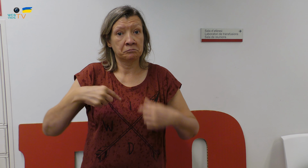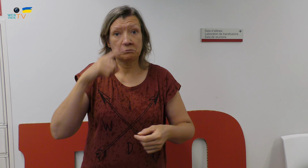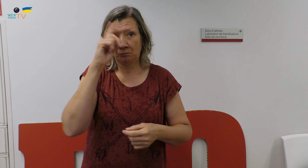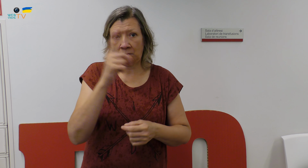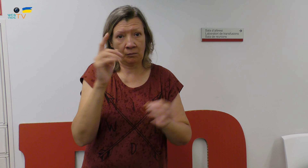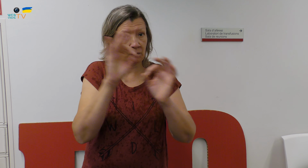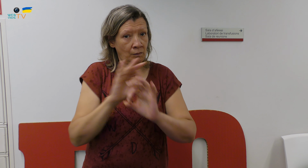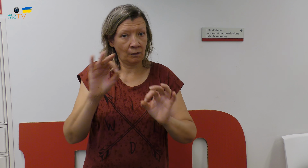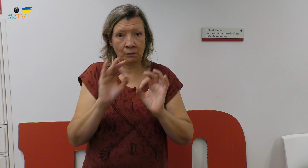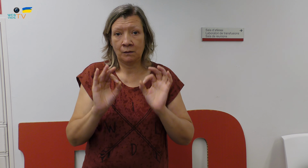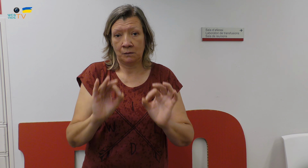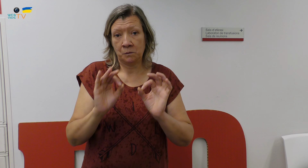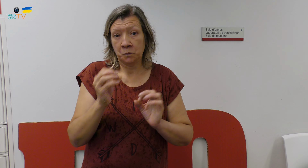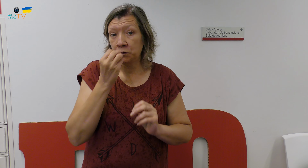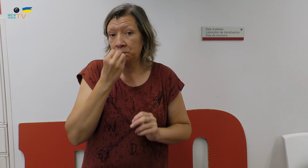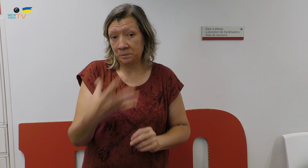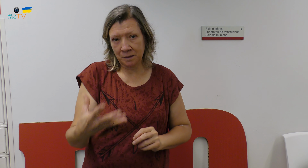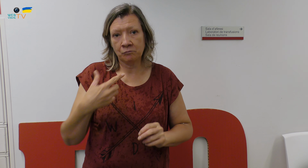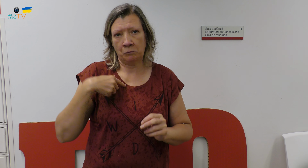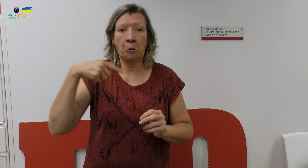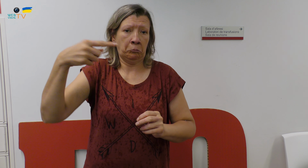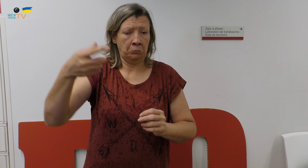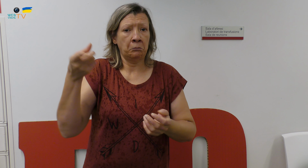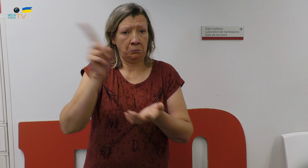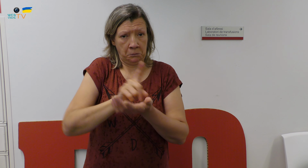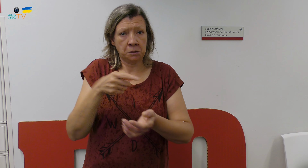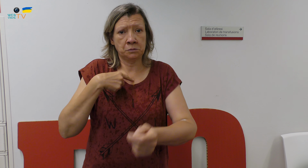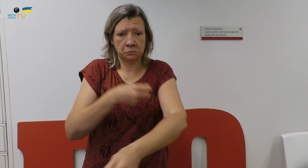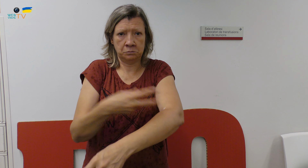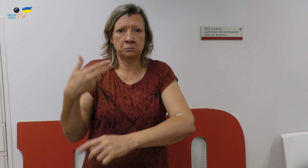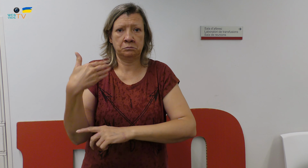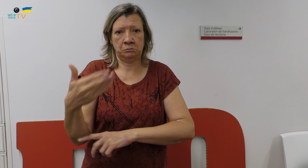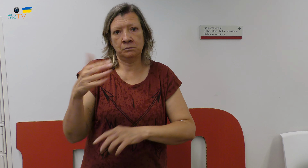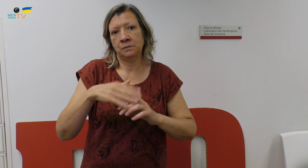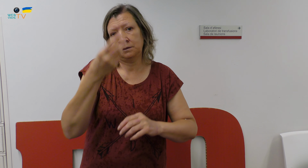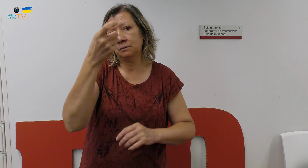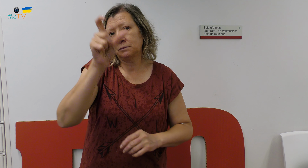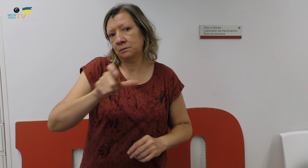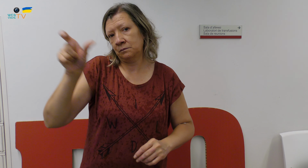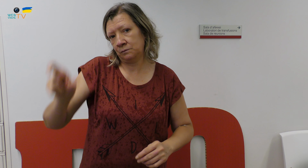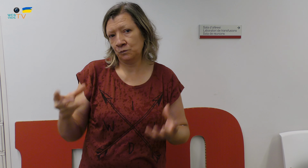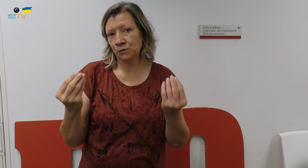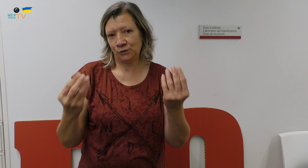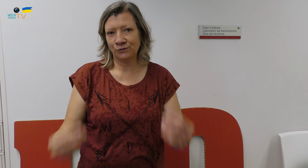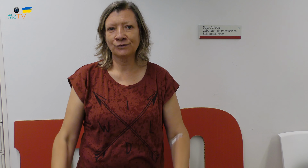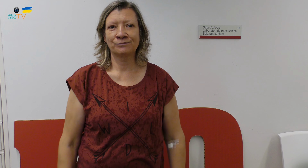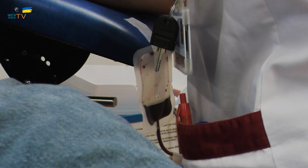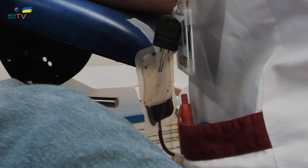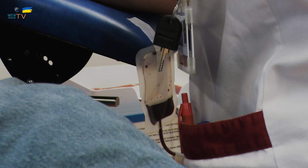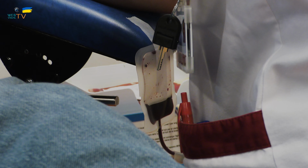ni m’he marejat, sempre ha anat tot bé. Segur que repetiré més vegades per donar-ho a les persones que ho necessiten.